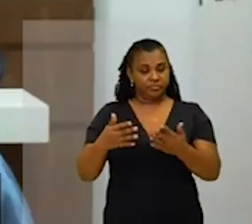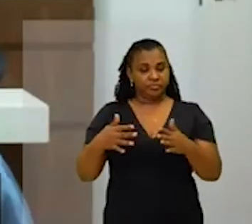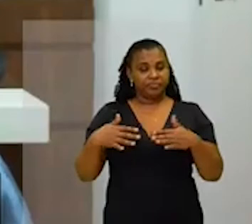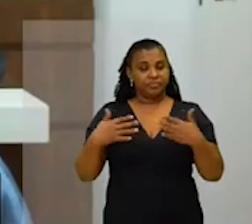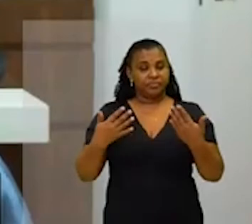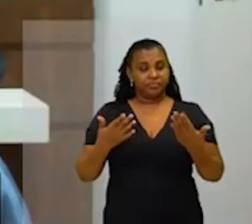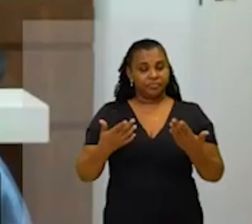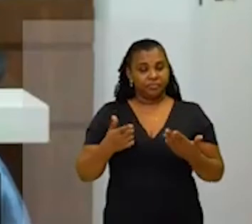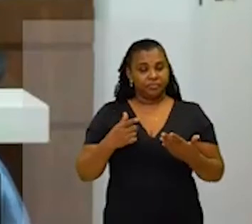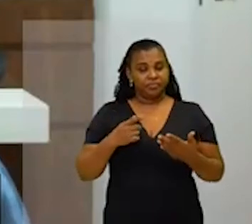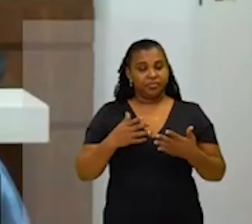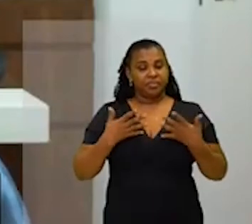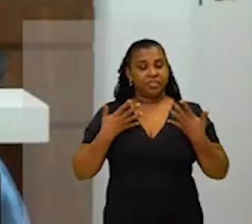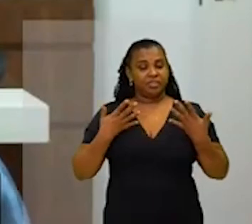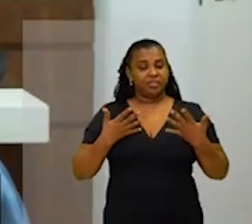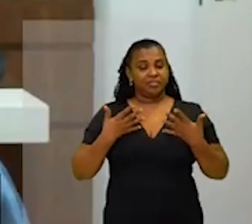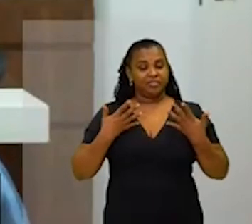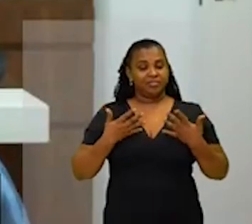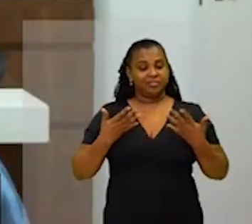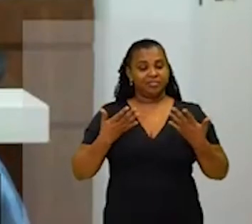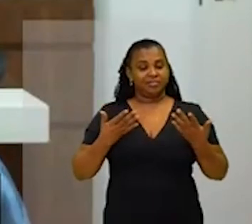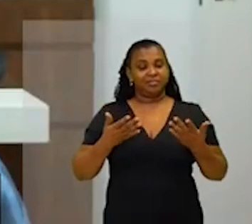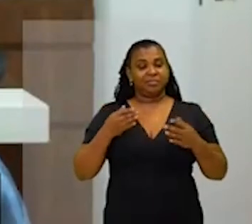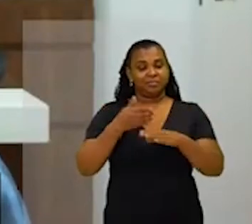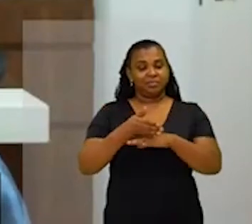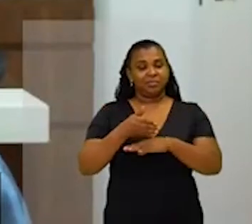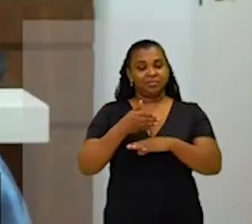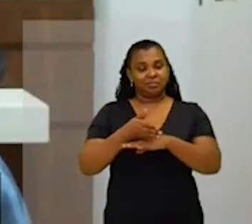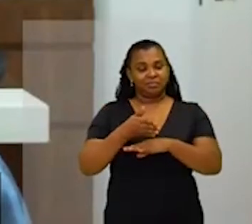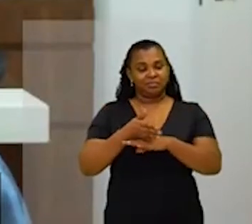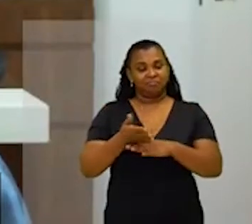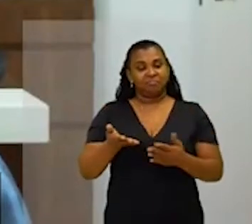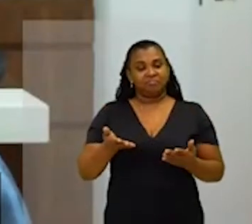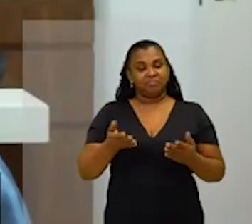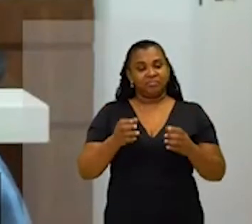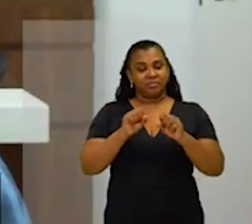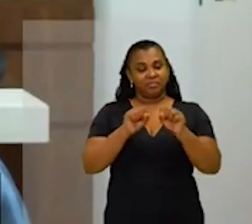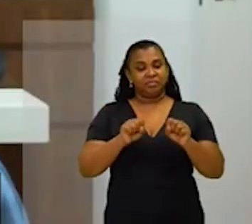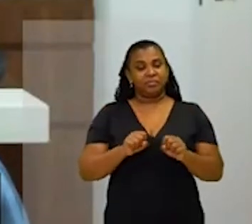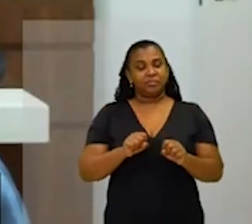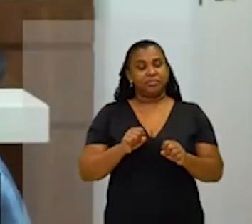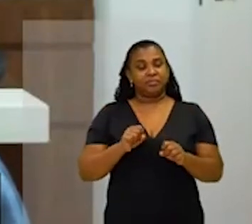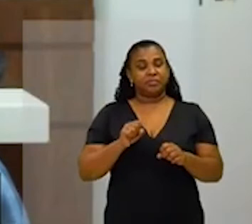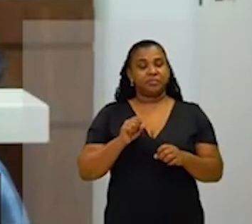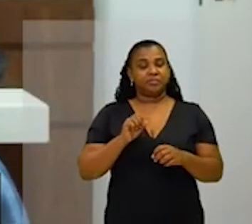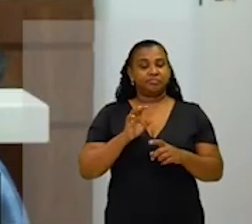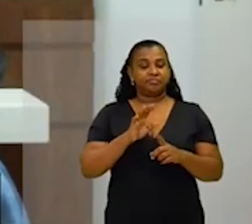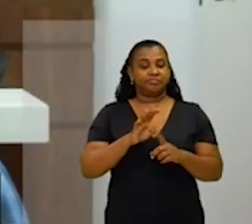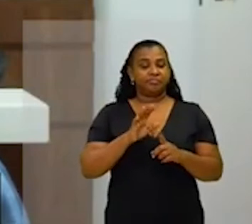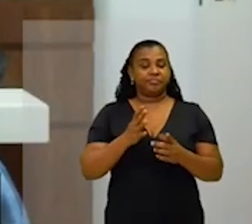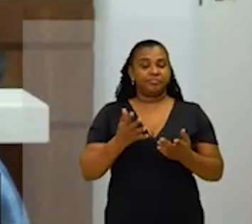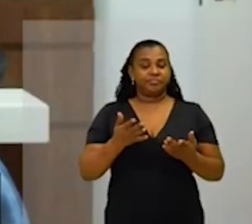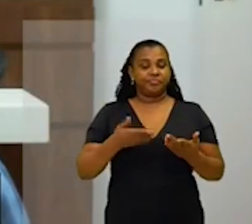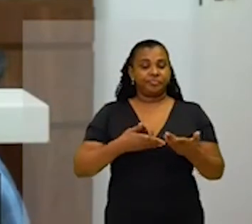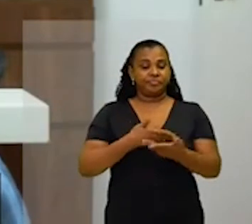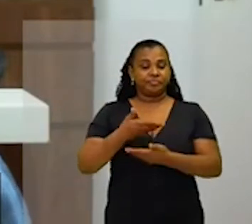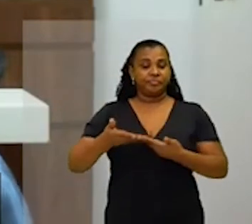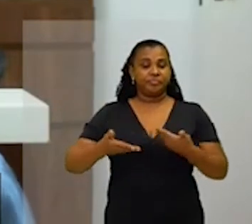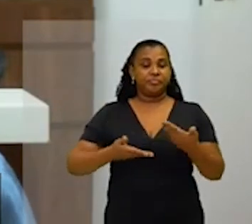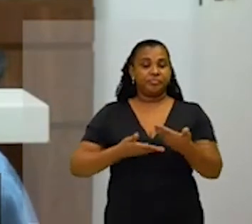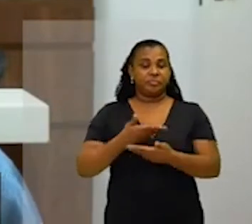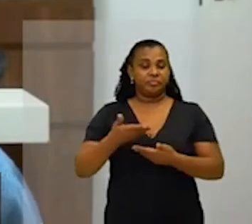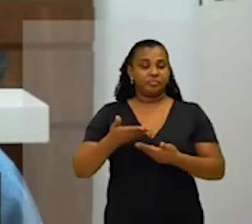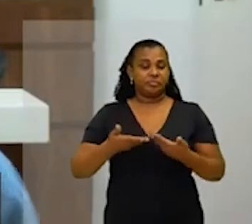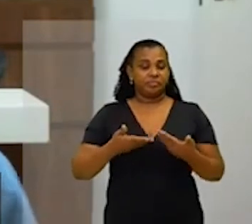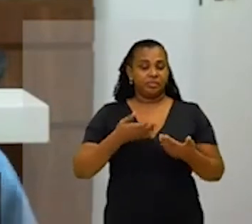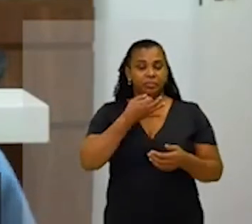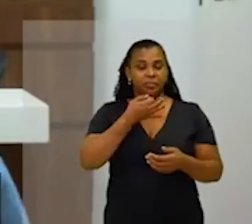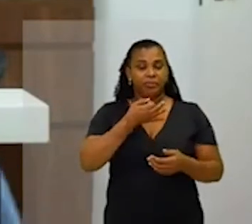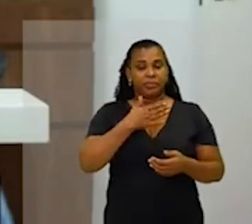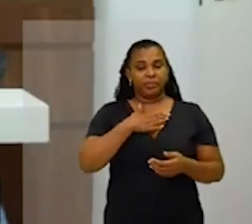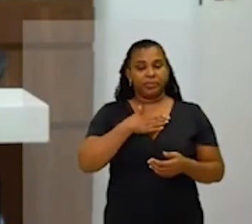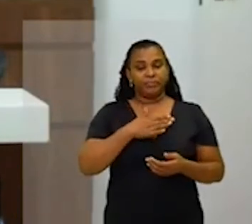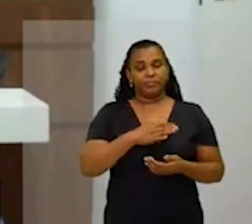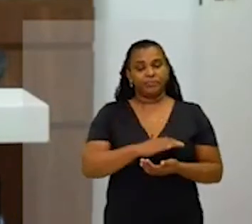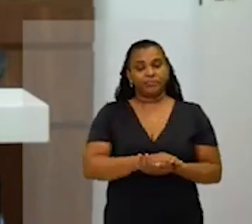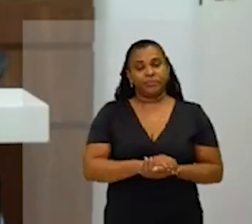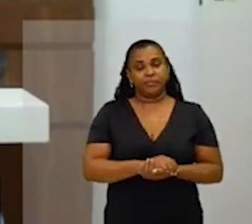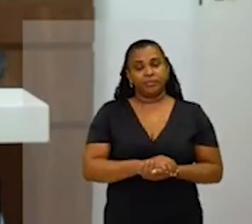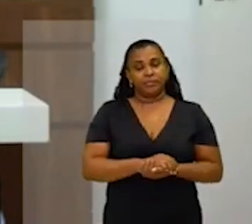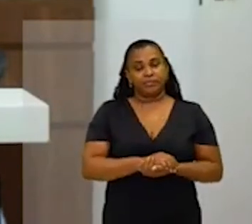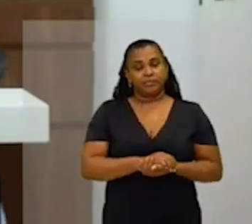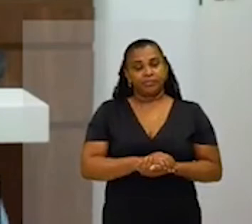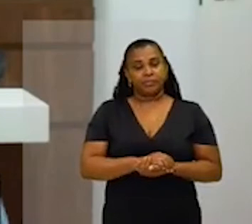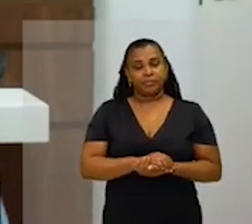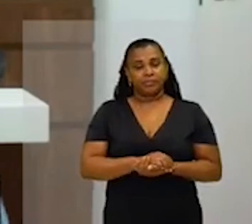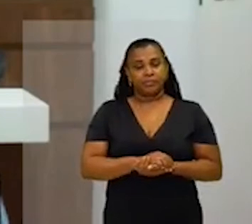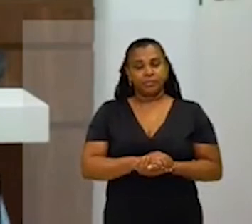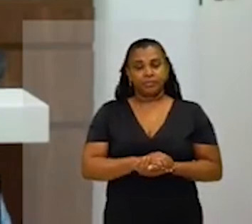relé Grid participar explicação e compartilhar Nossa colheita música A ideia de um modo geral